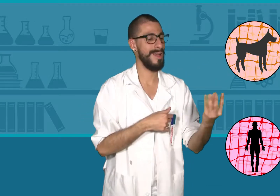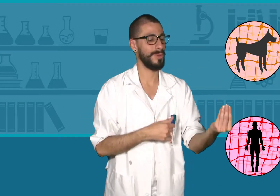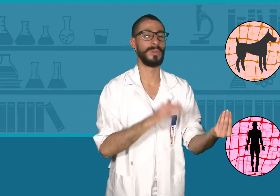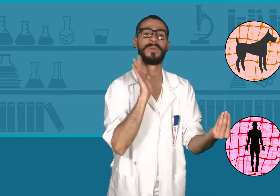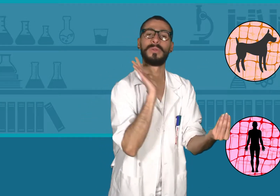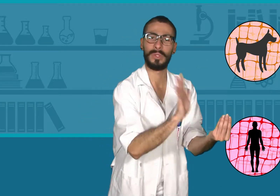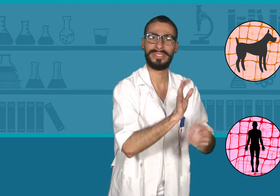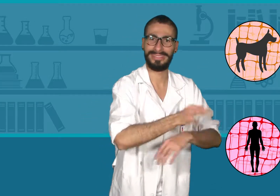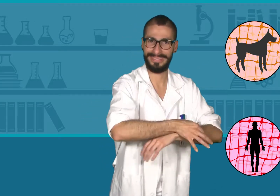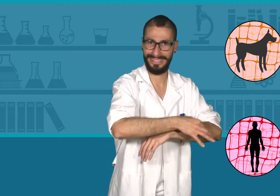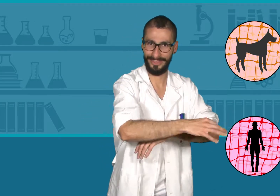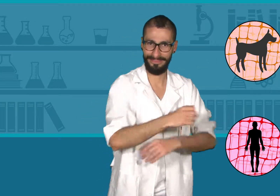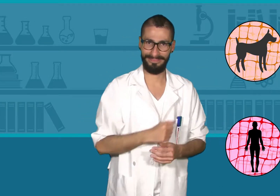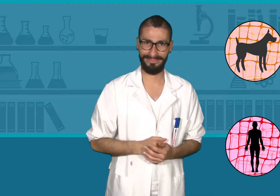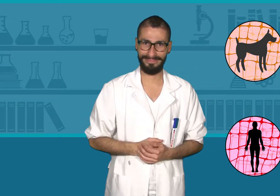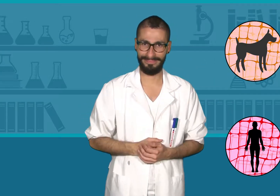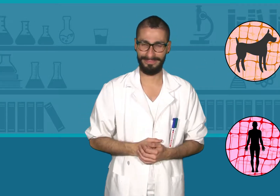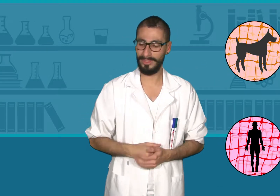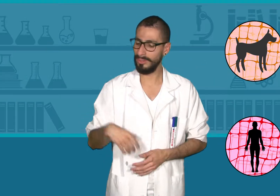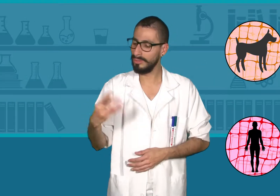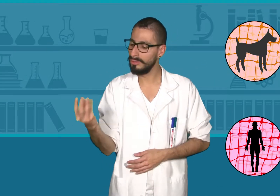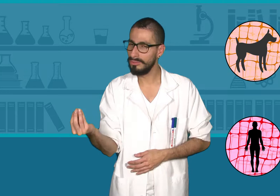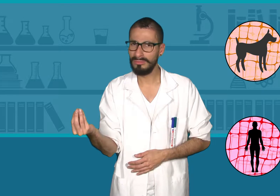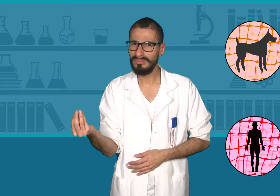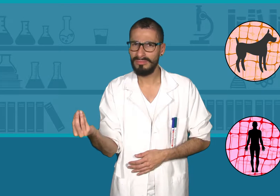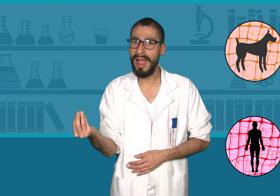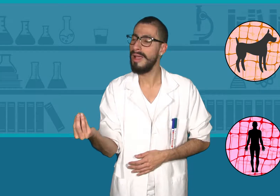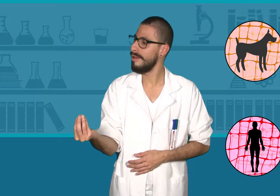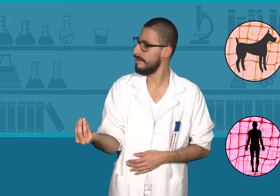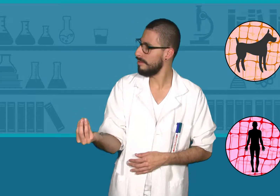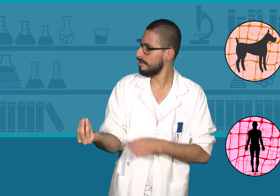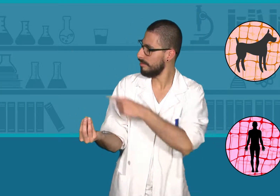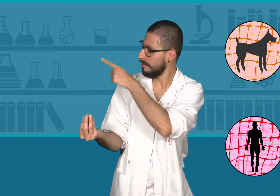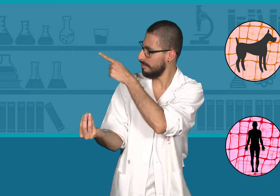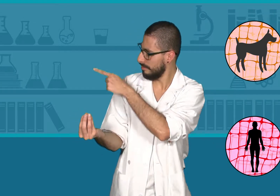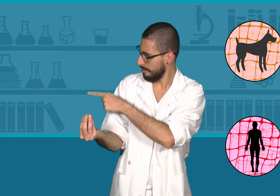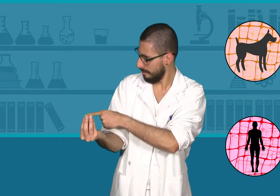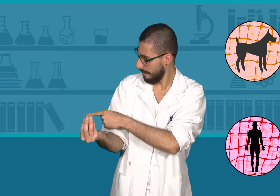Ambas corresponden al primer tipo de célula. Y el segundo tipo es este: